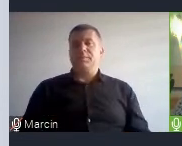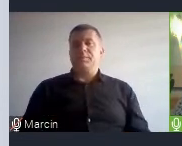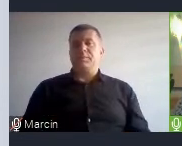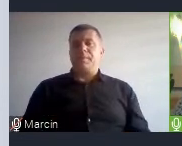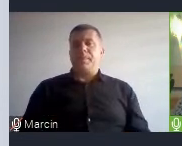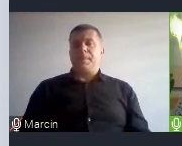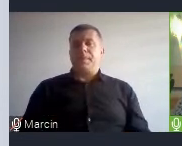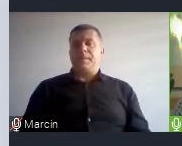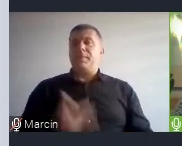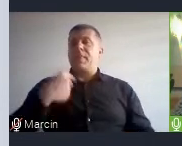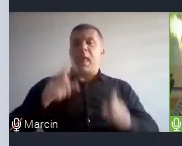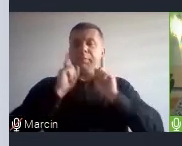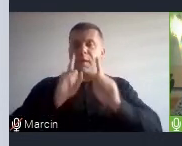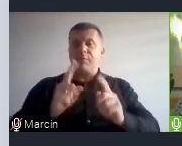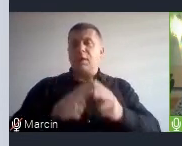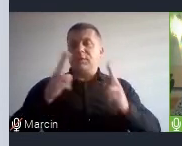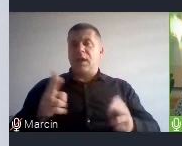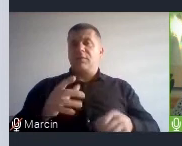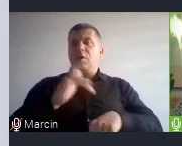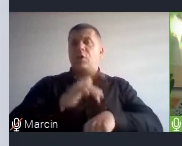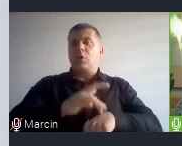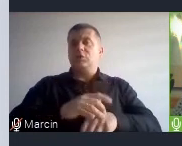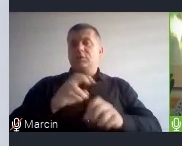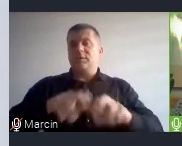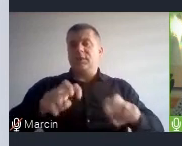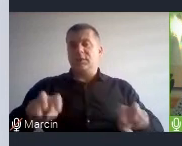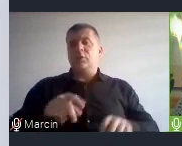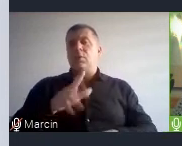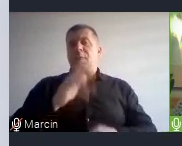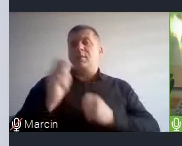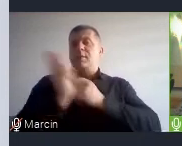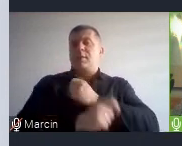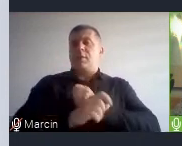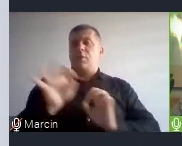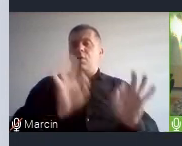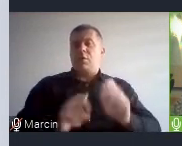Ponieważ nieprawidłowości w zakresie rozstrzygnięcia również będą karane korektami finansowymi,